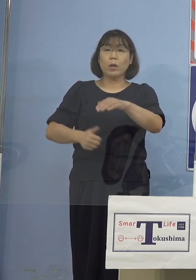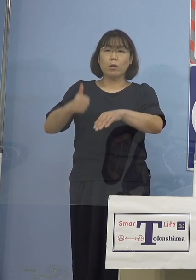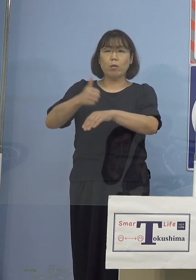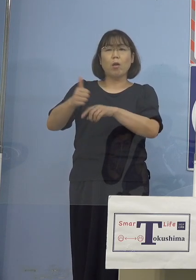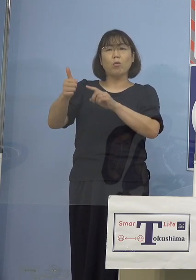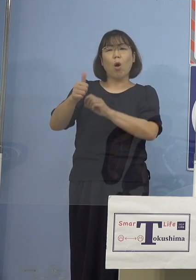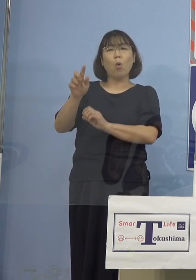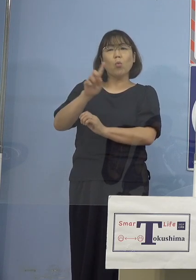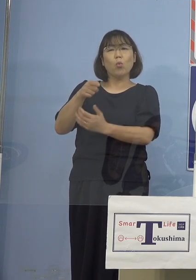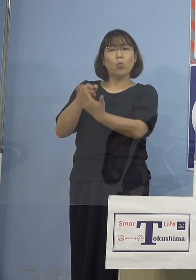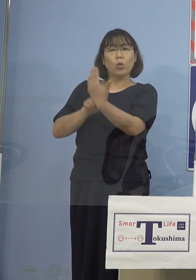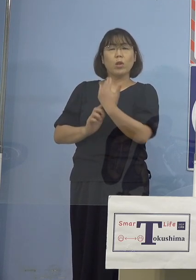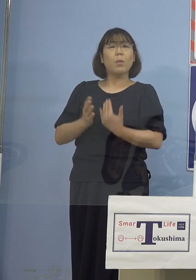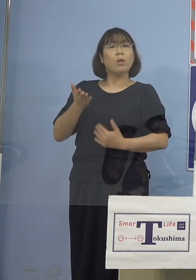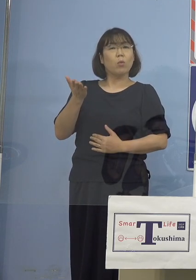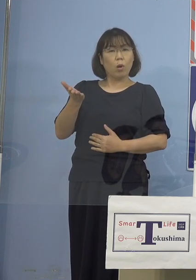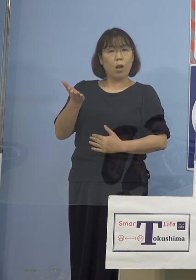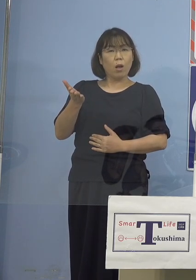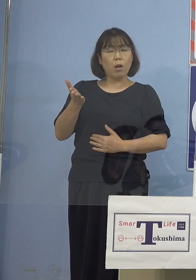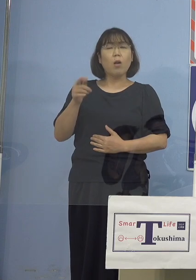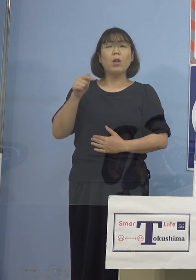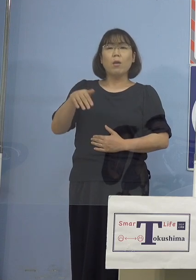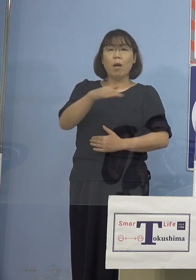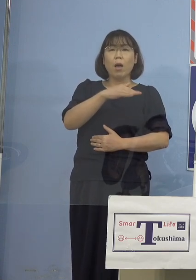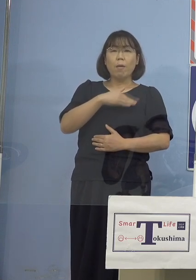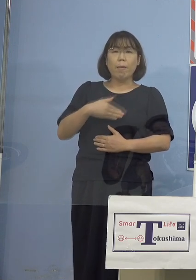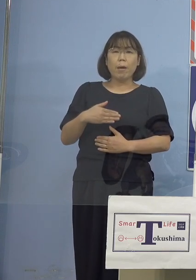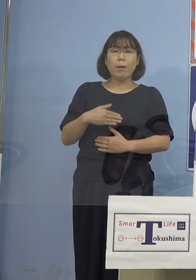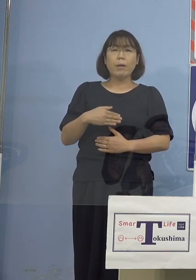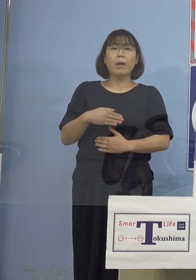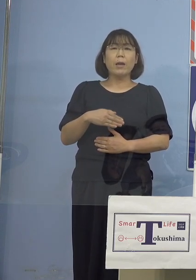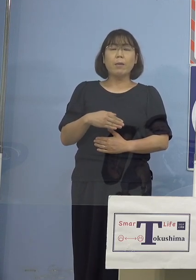そうしたものを我々としても しっかりと注視をした上で